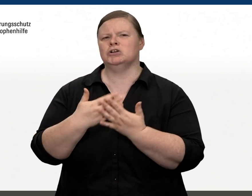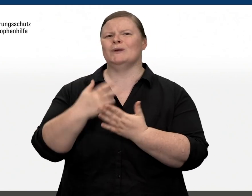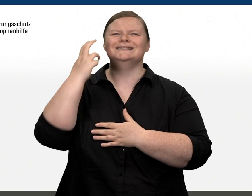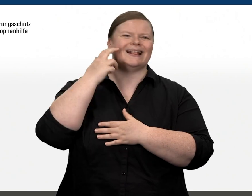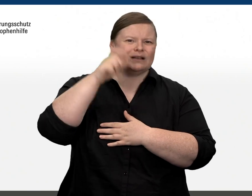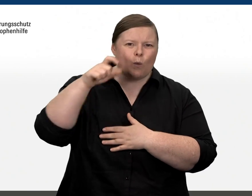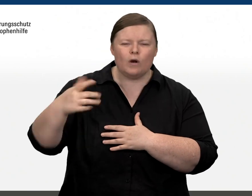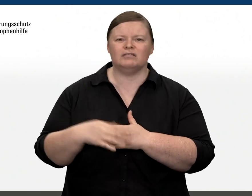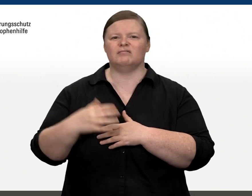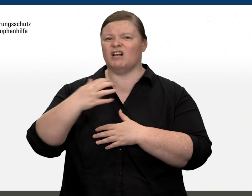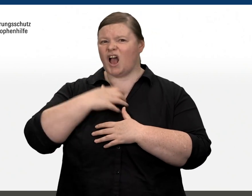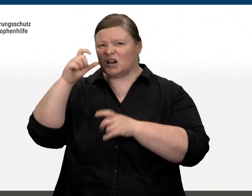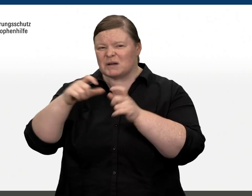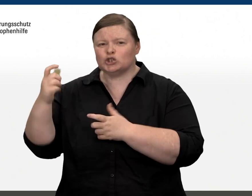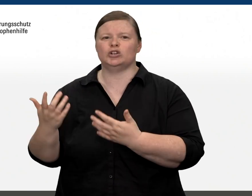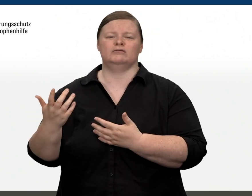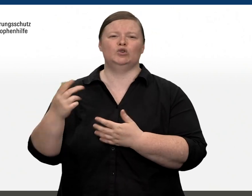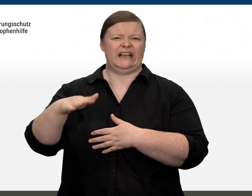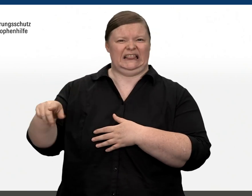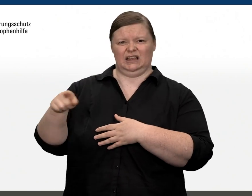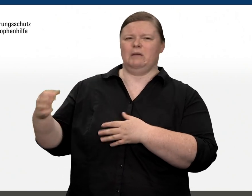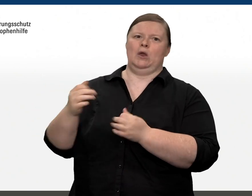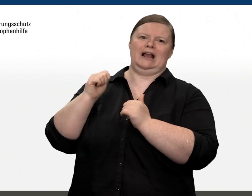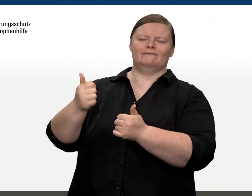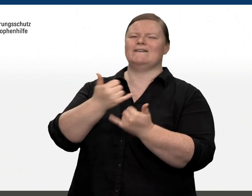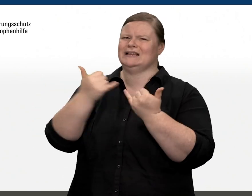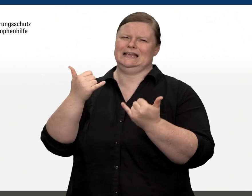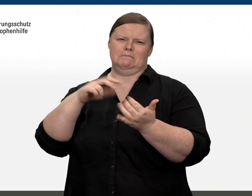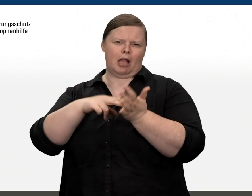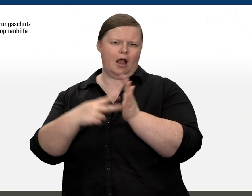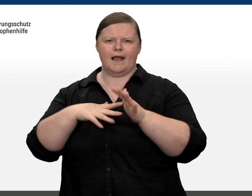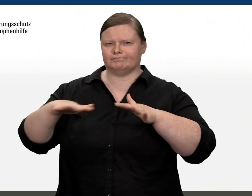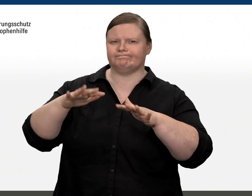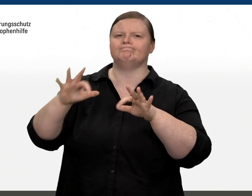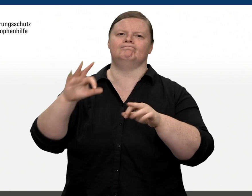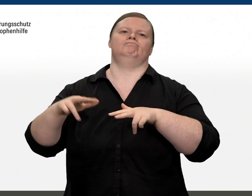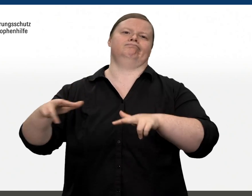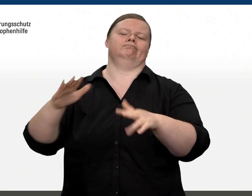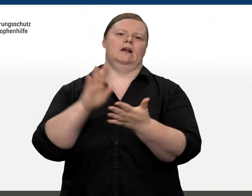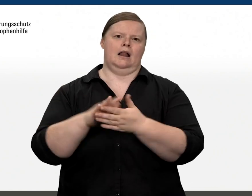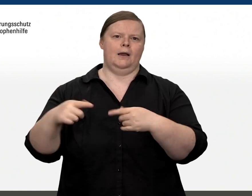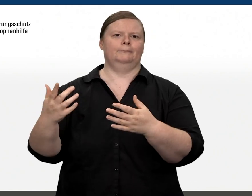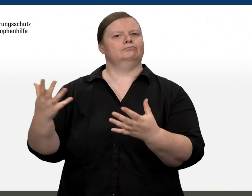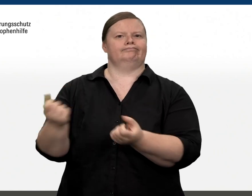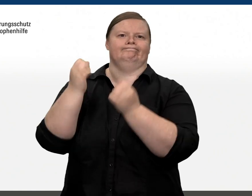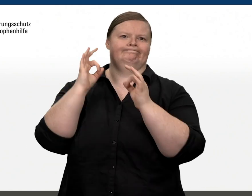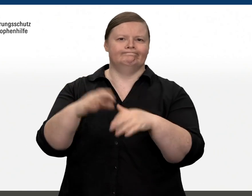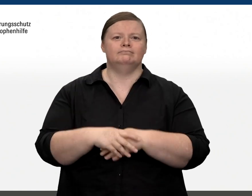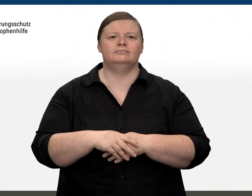wie Senioren, kranke Menschen und Kinder.